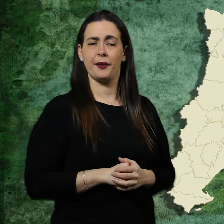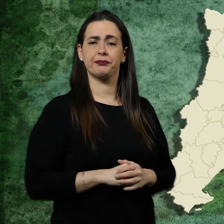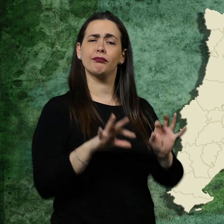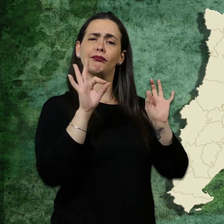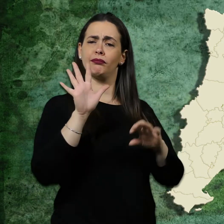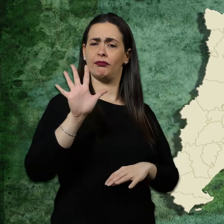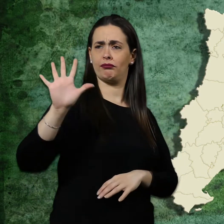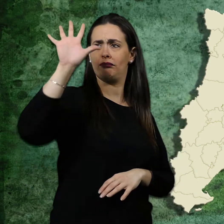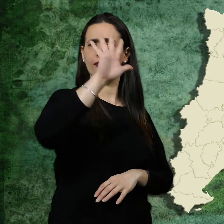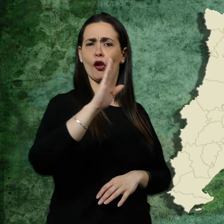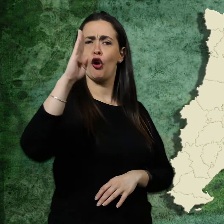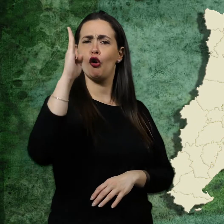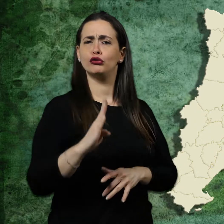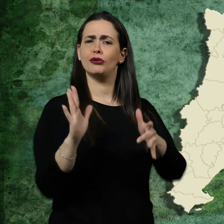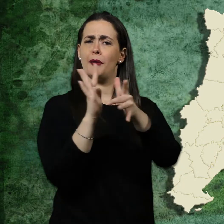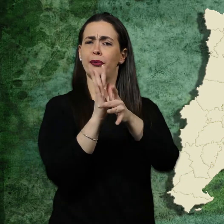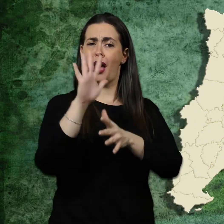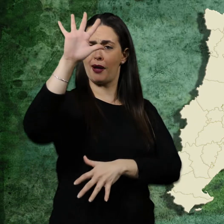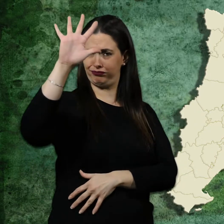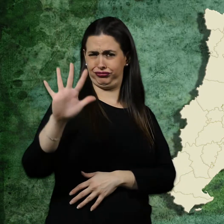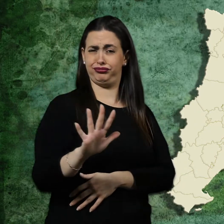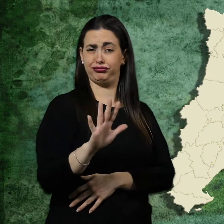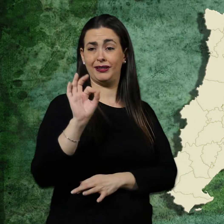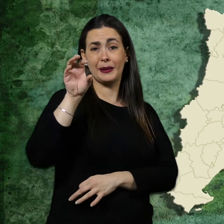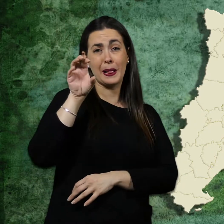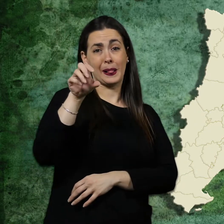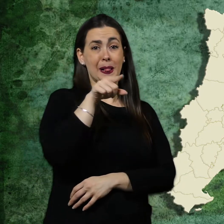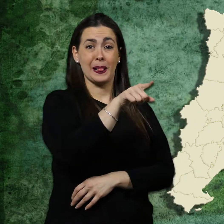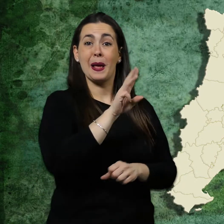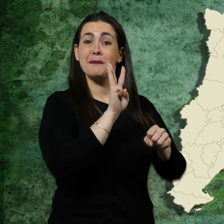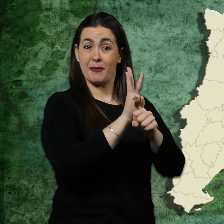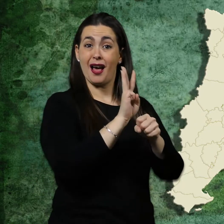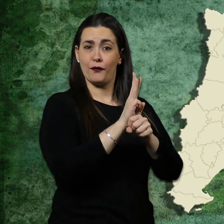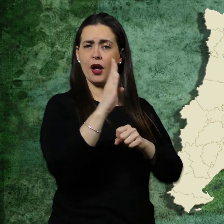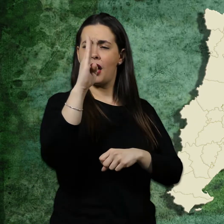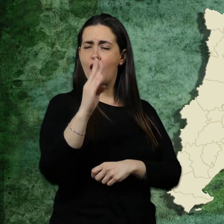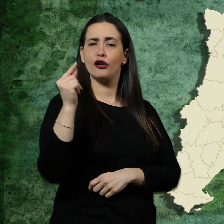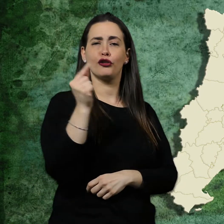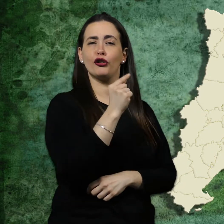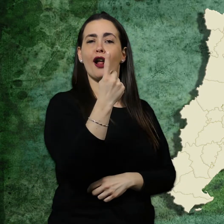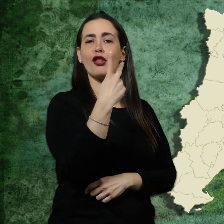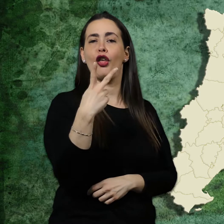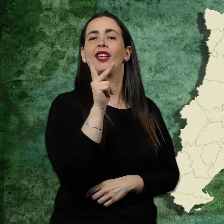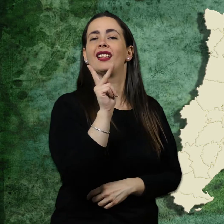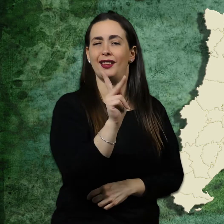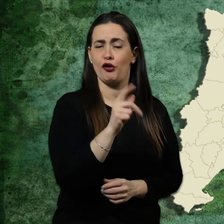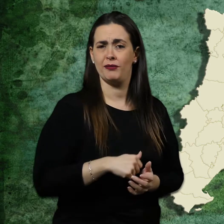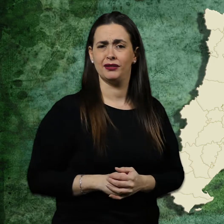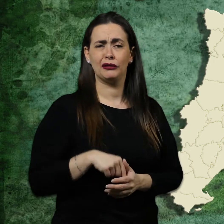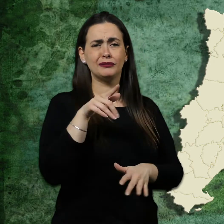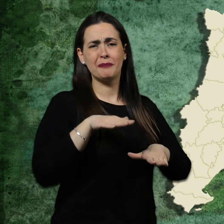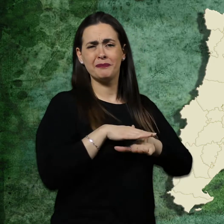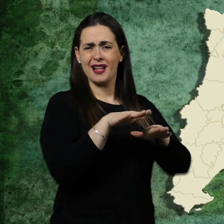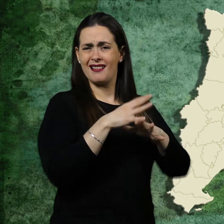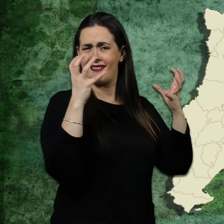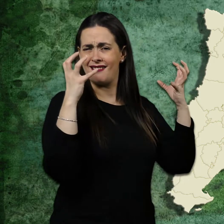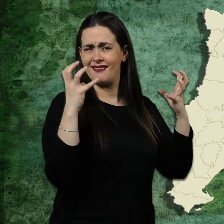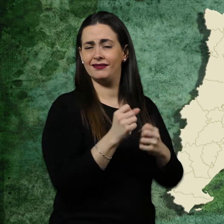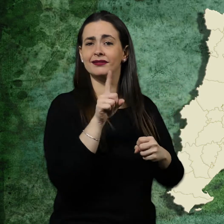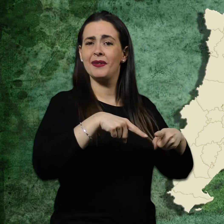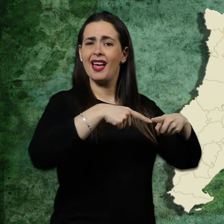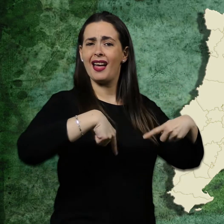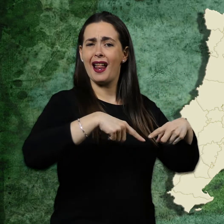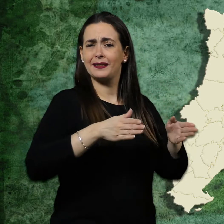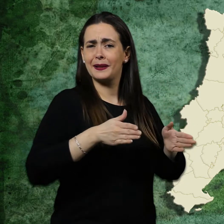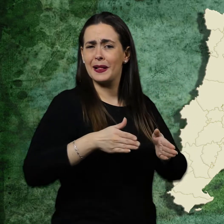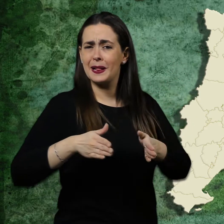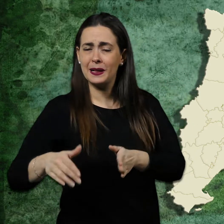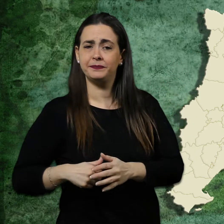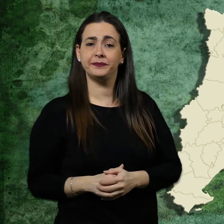el litoral del terme abasta dotze quilòmetres de cales retallades i petites platges.